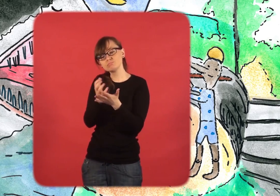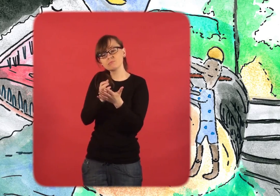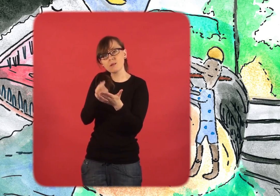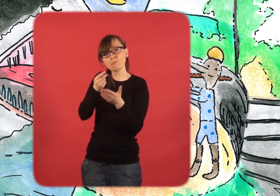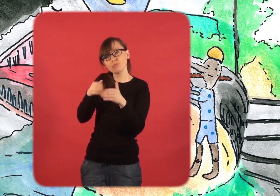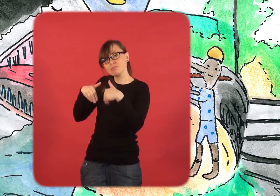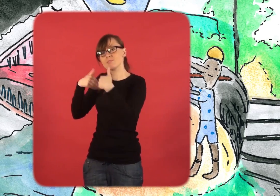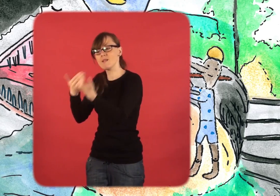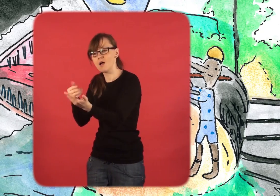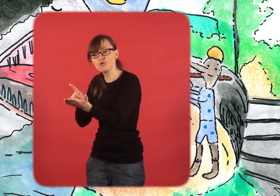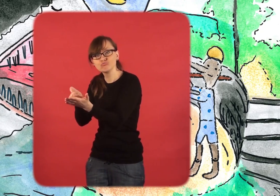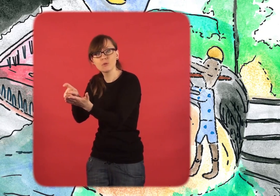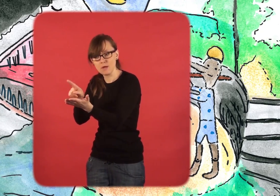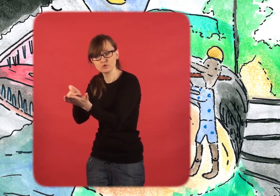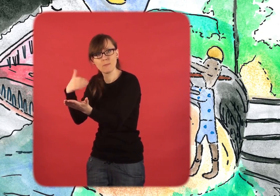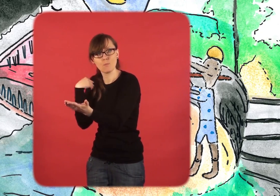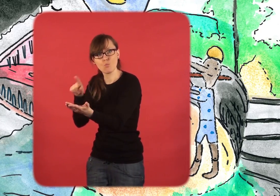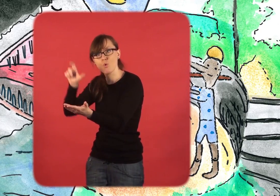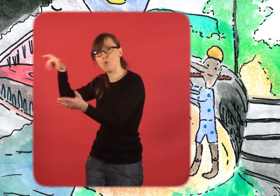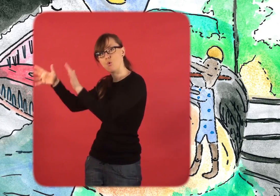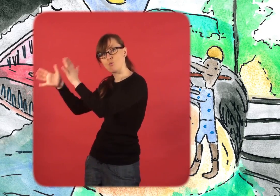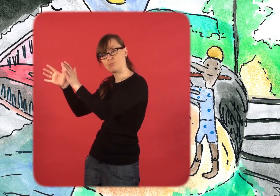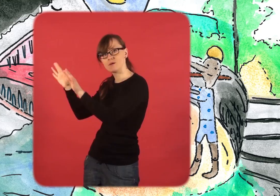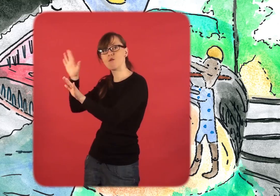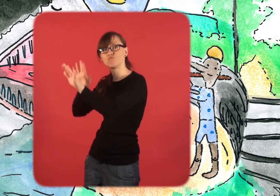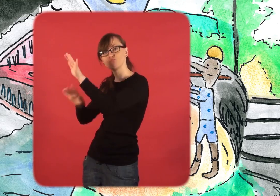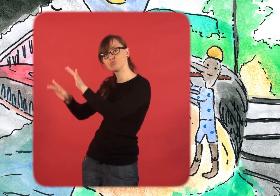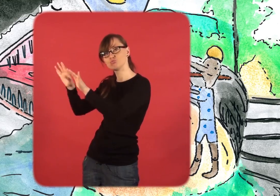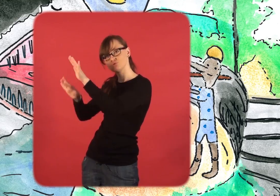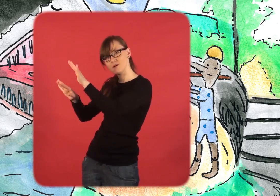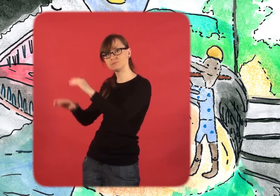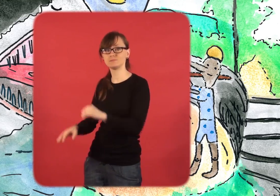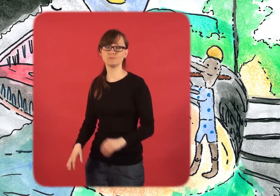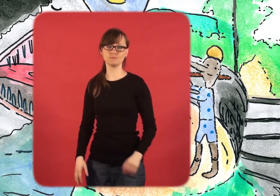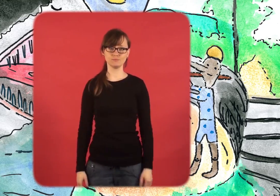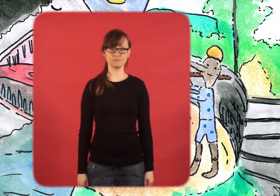Pracował więc jeszcze więcej i oddawał pieniądze Ślimakowi, który opiekował się wróżką.